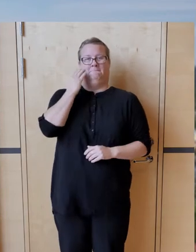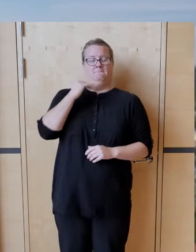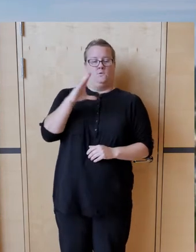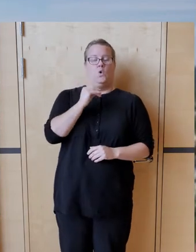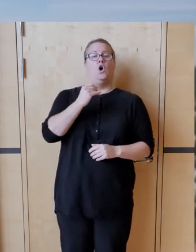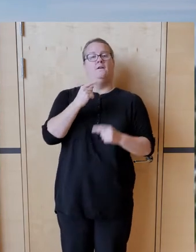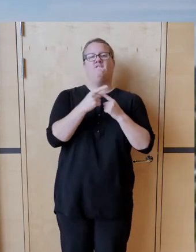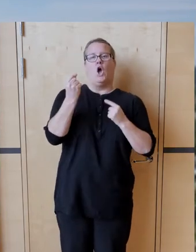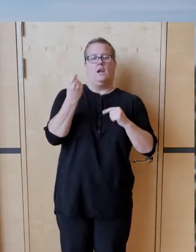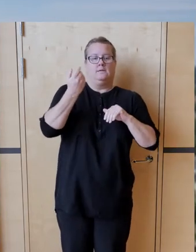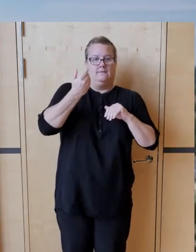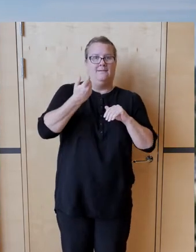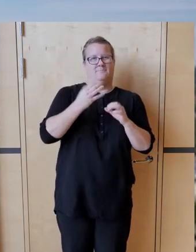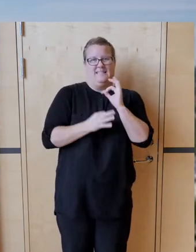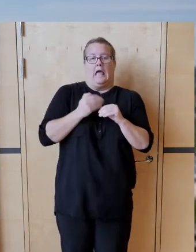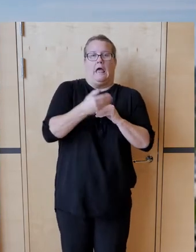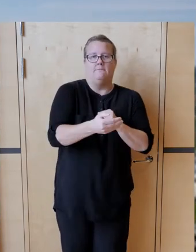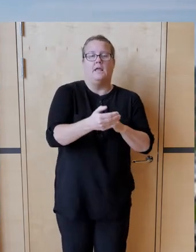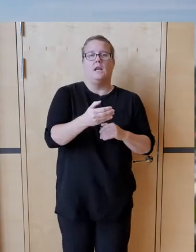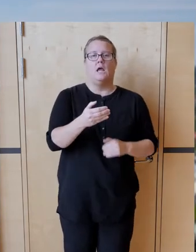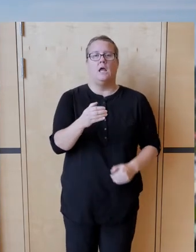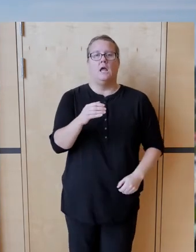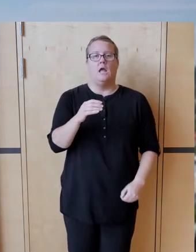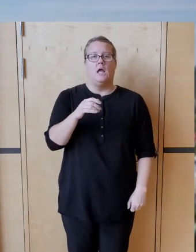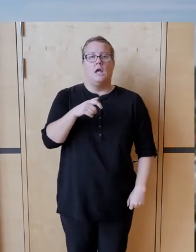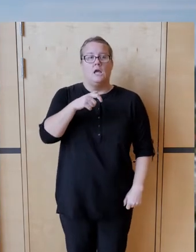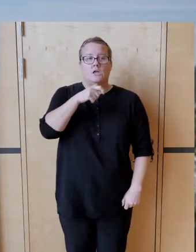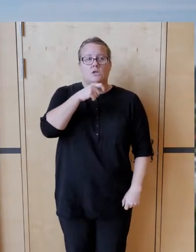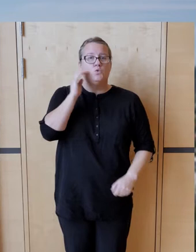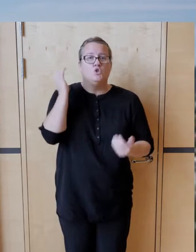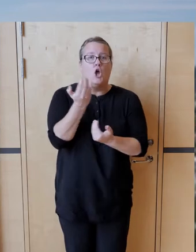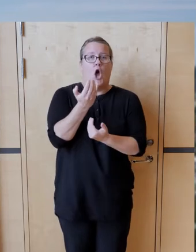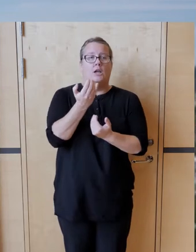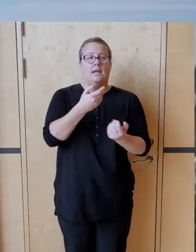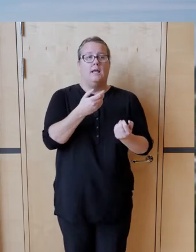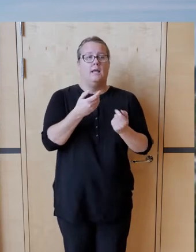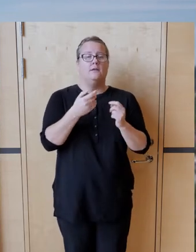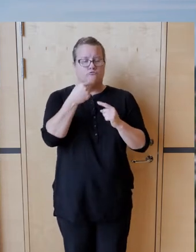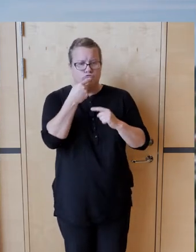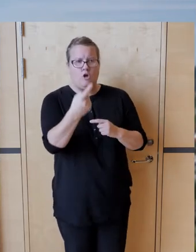Från Socialnämnden sida att det inte längre fanns något behov av det här boendet Det kom ju som